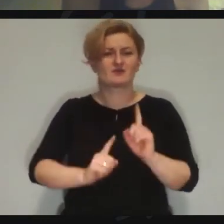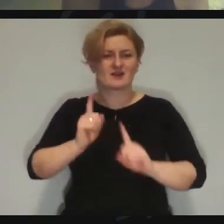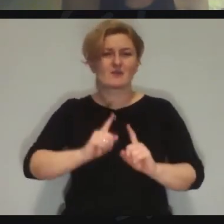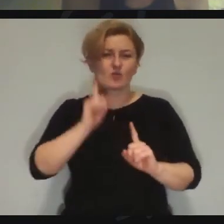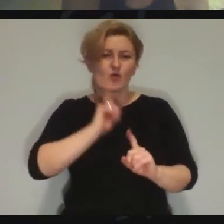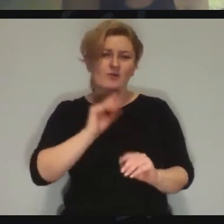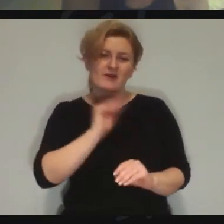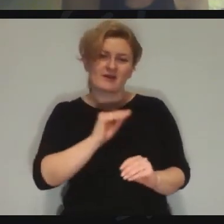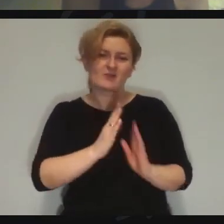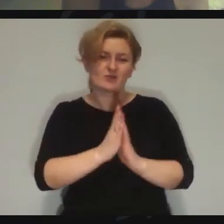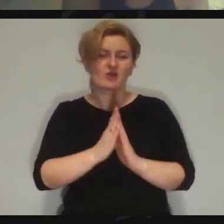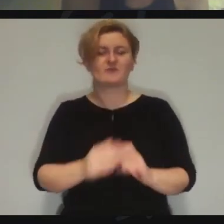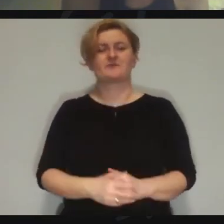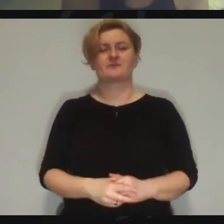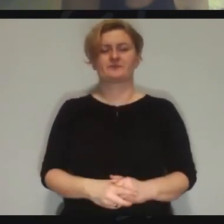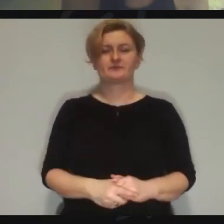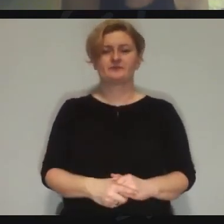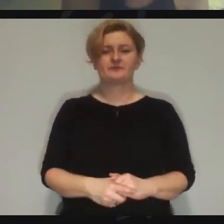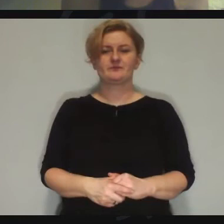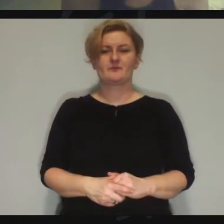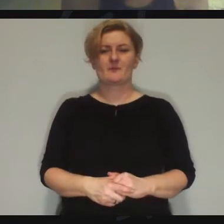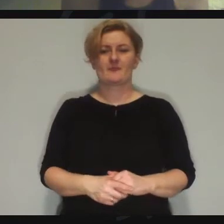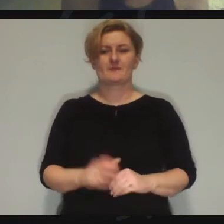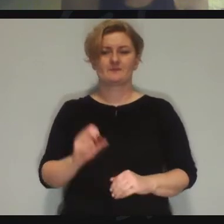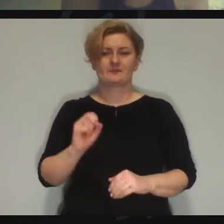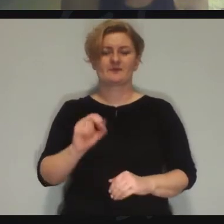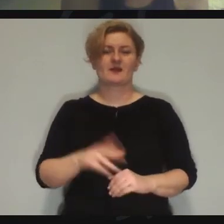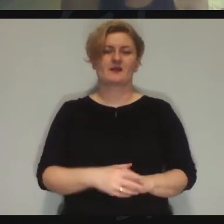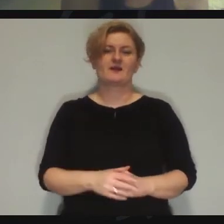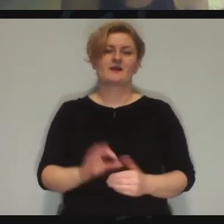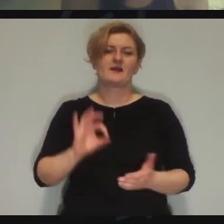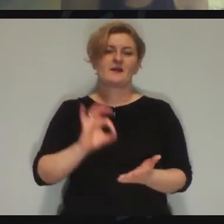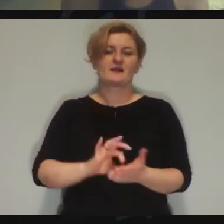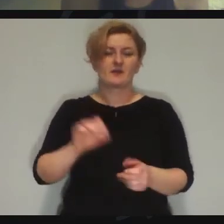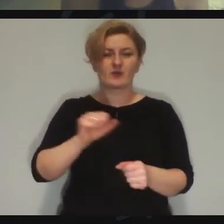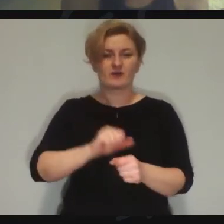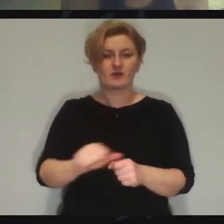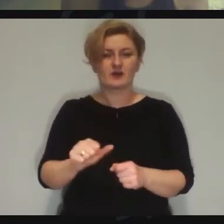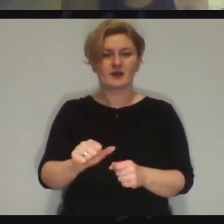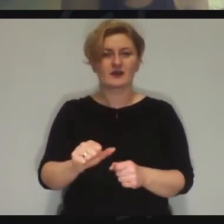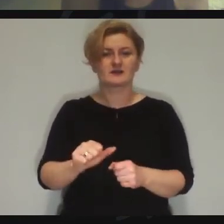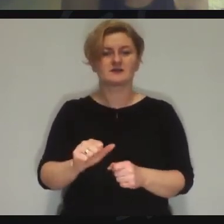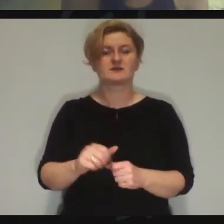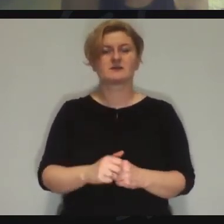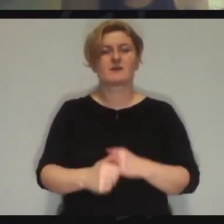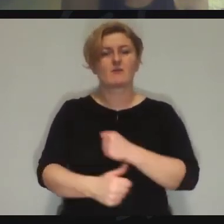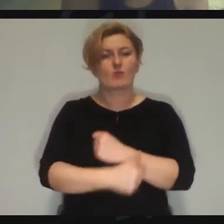Na pewno jest tak, że jest przyczyna i skutek.